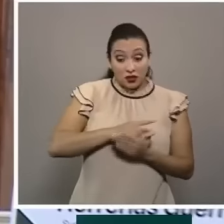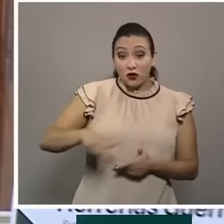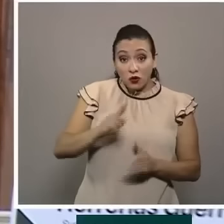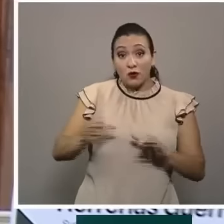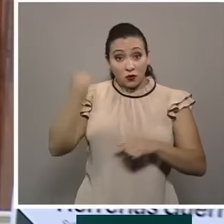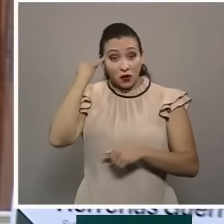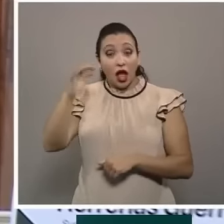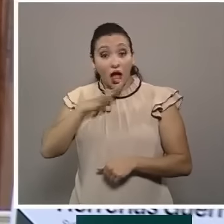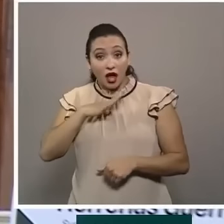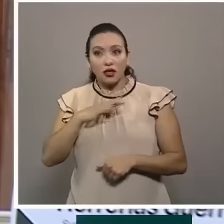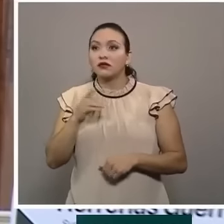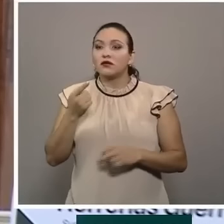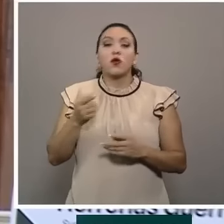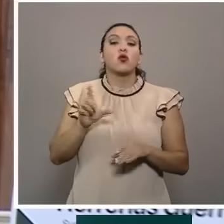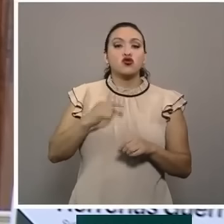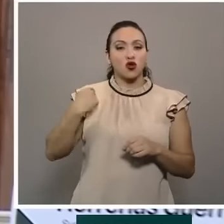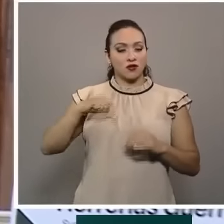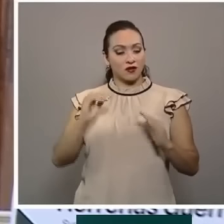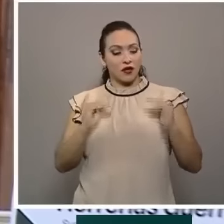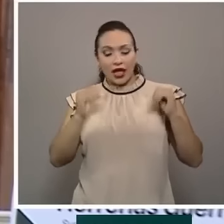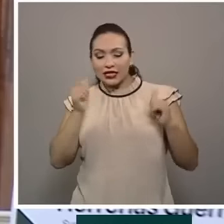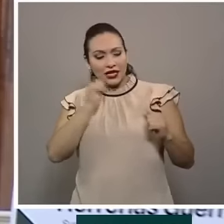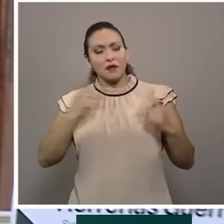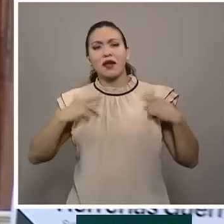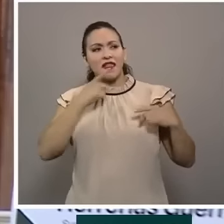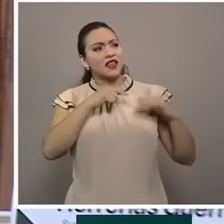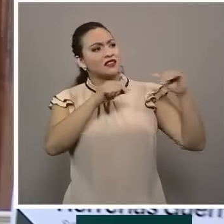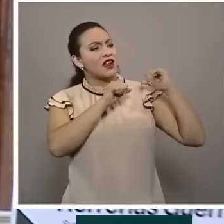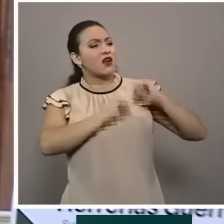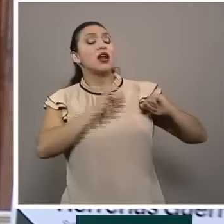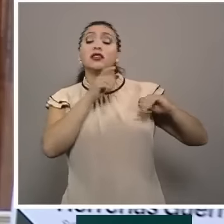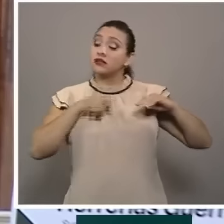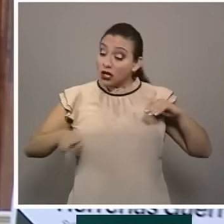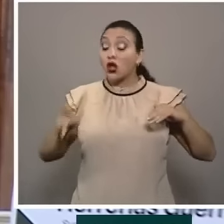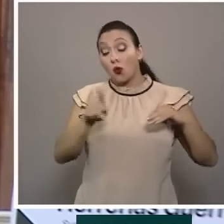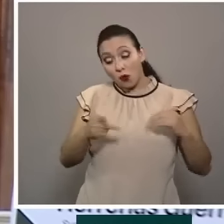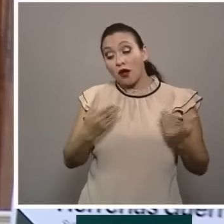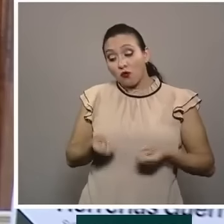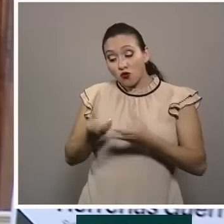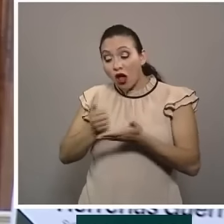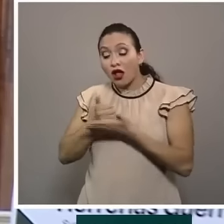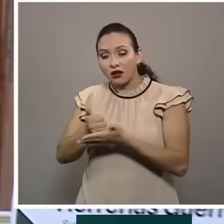privilegio, desde la posición de las autoridades, desde la perspectiva del observador externo que